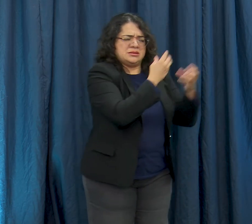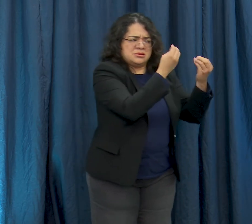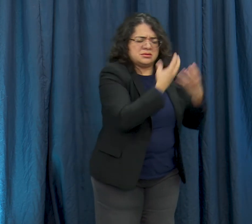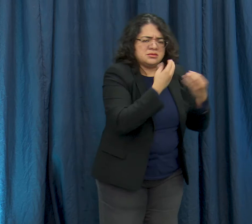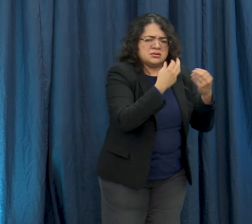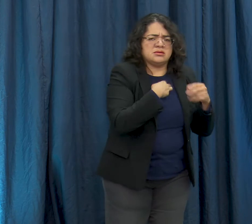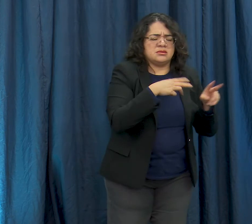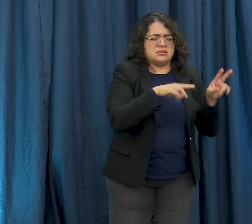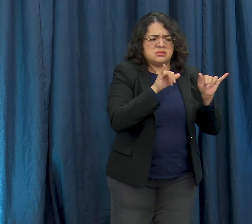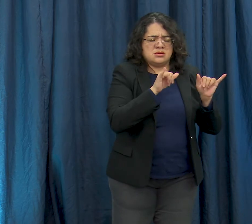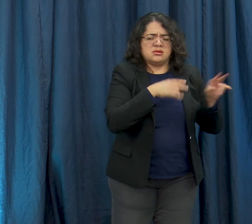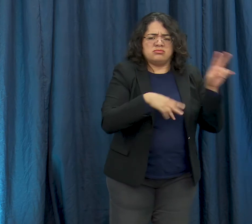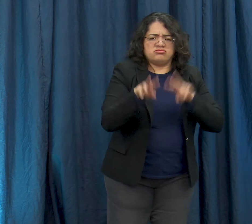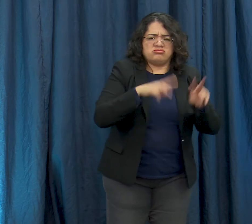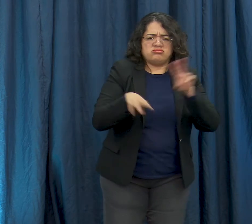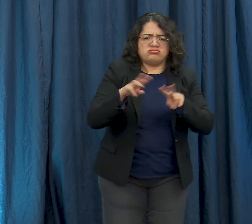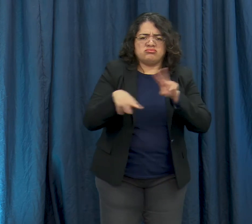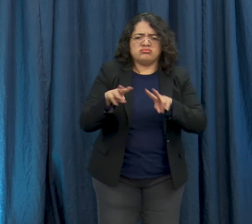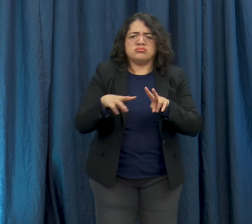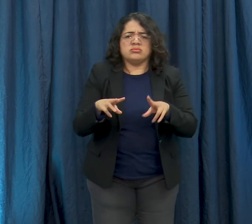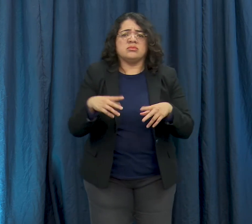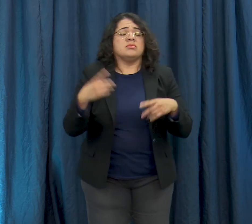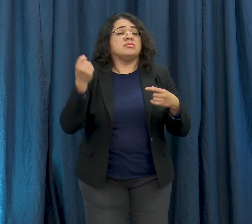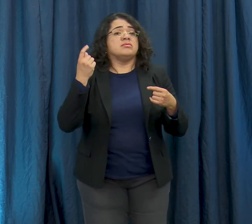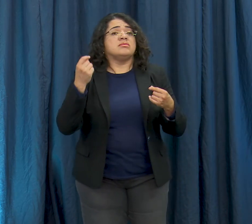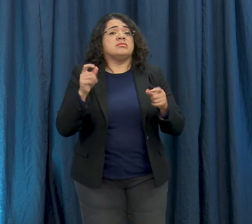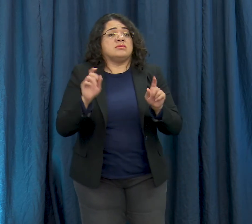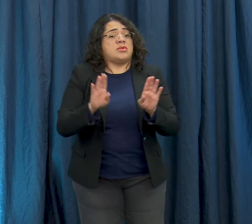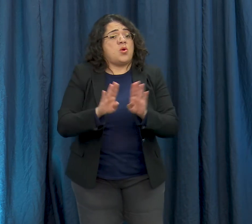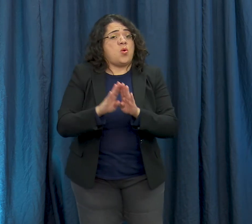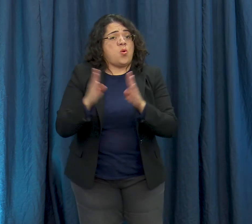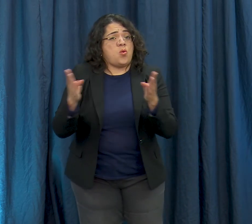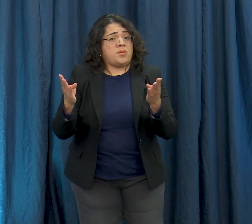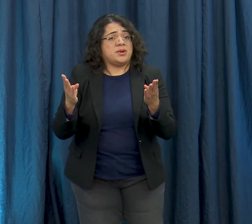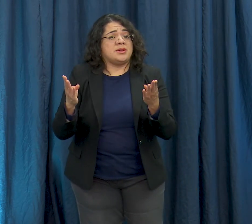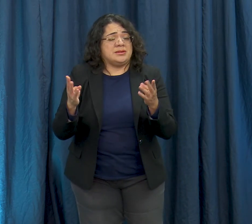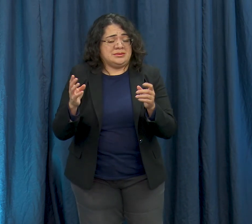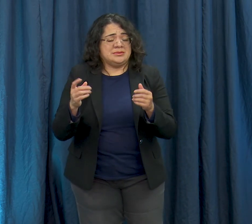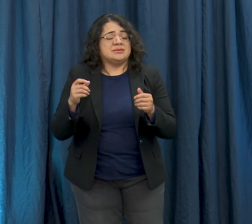wrapper too risque estan suceed en dou y mientras no estamos listos para rehab